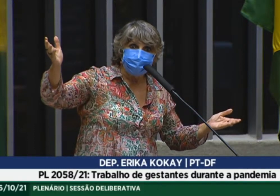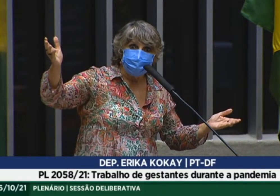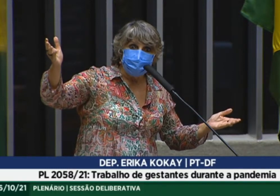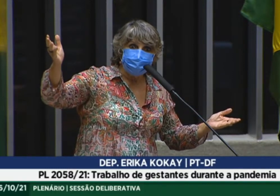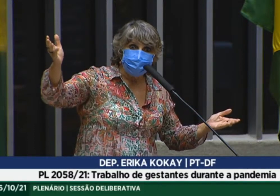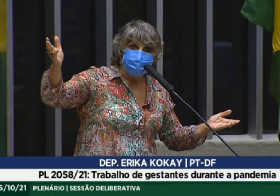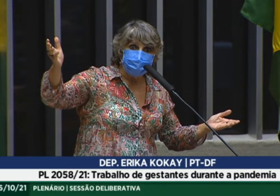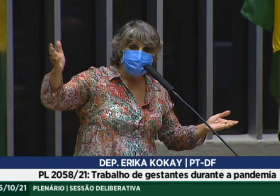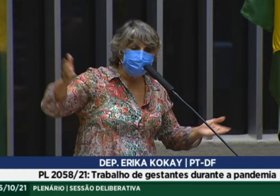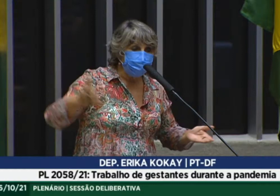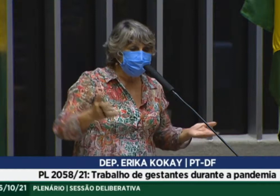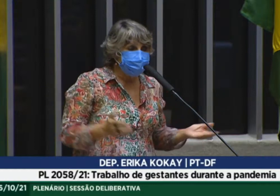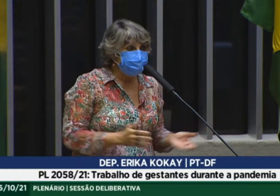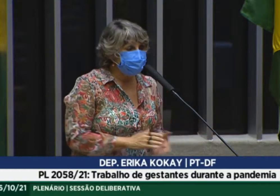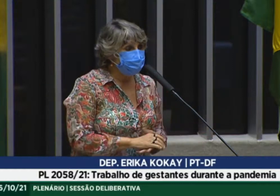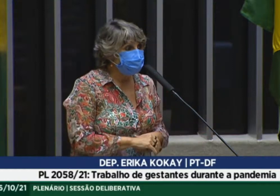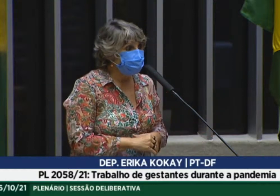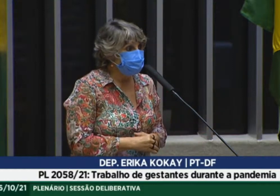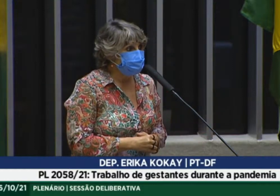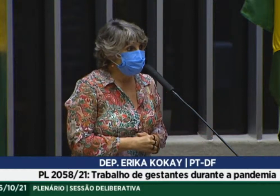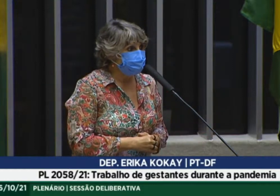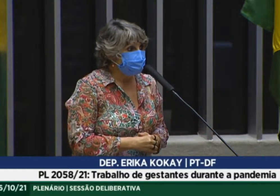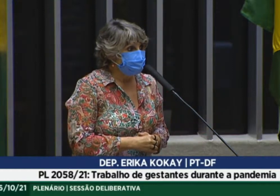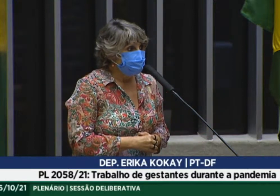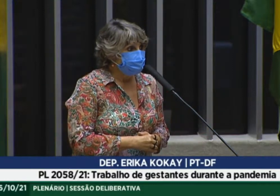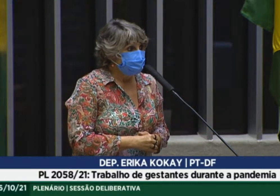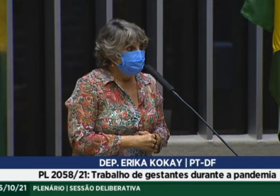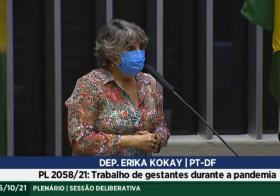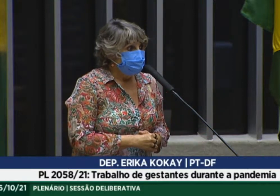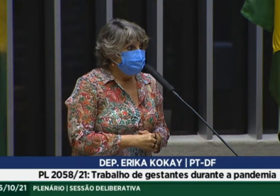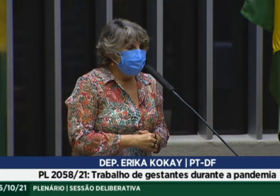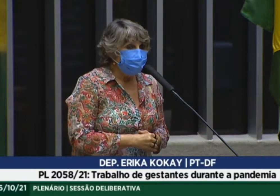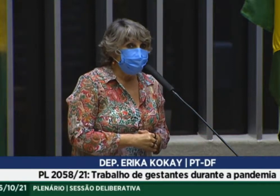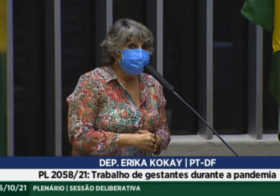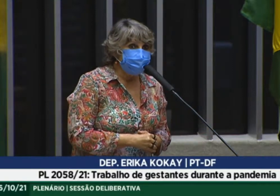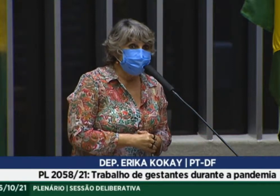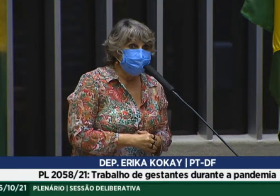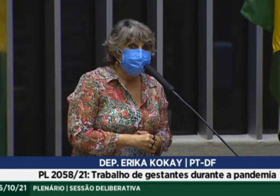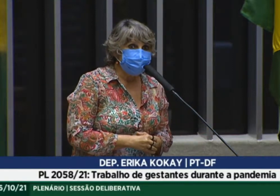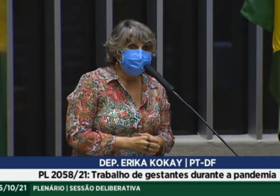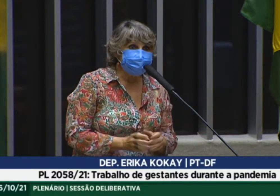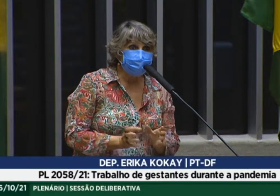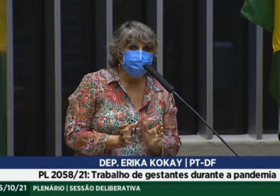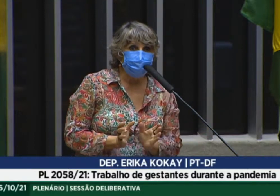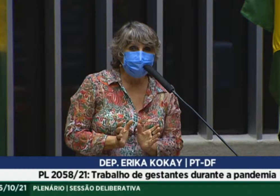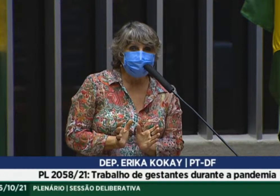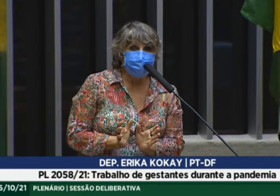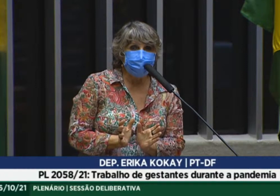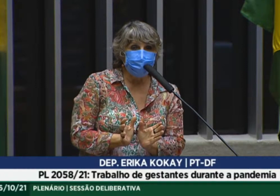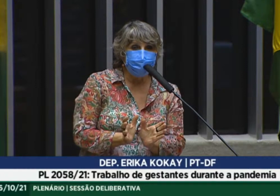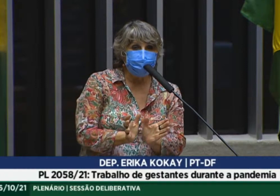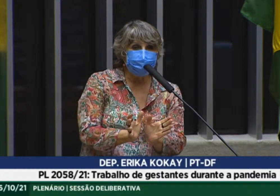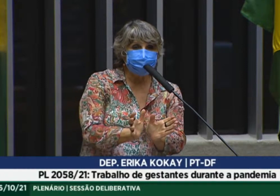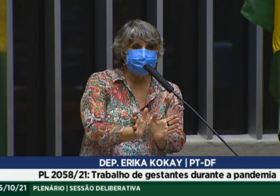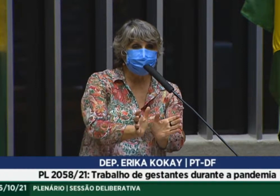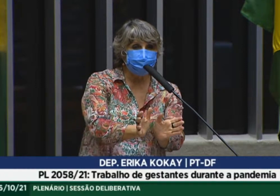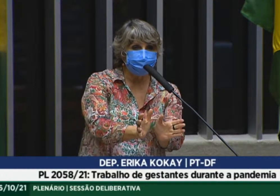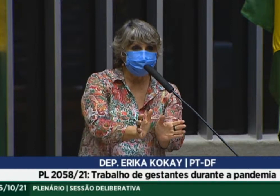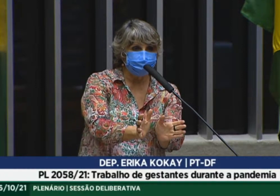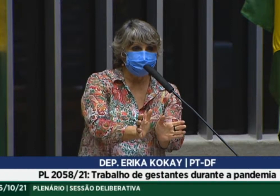A TÔNICA DO PRÓPRIO PRESIDENTE DA REPÚBLICA. NÃO É POR ISSO QUE VAI SE COLOCAR EMPURRAR AS GRÁVIDAS, PARA QUE ELAS ESTEJA NUMA